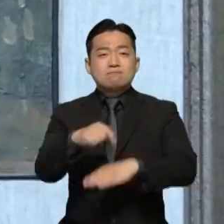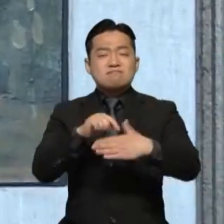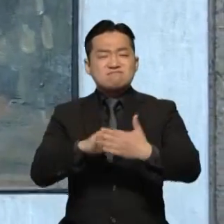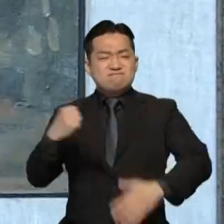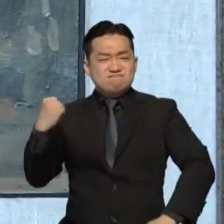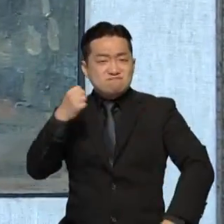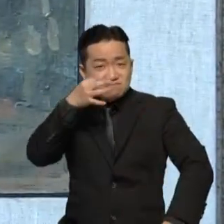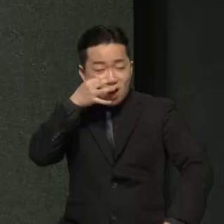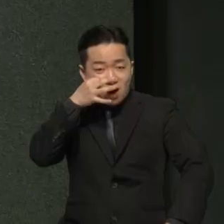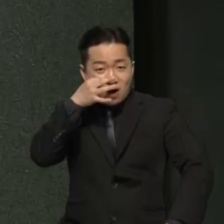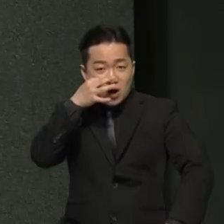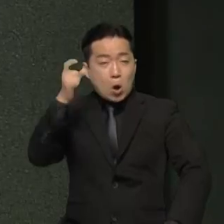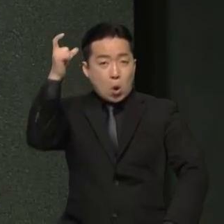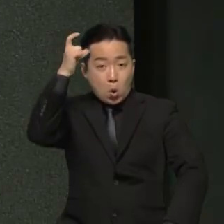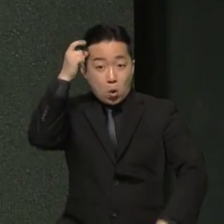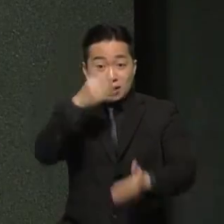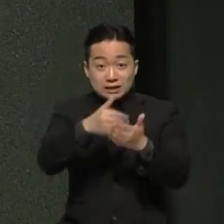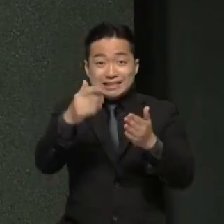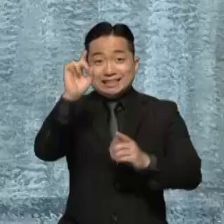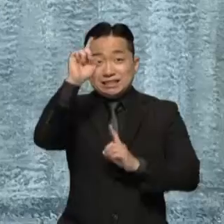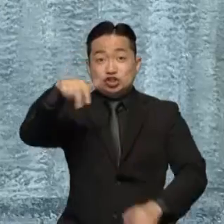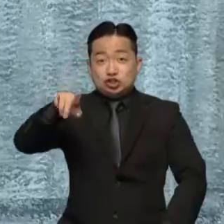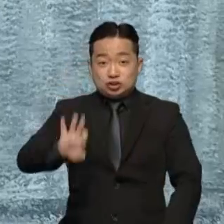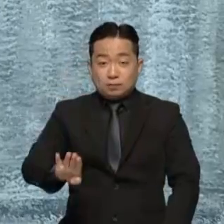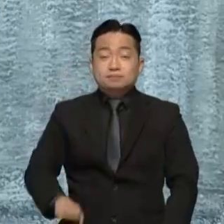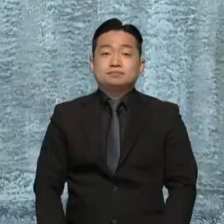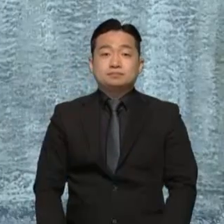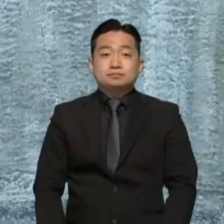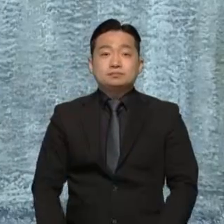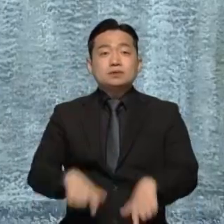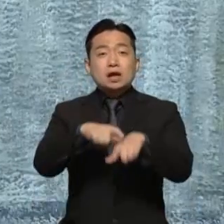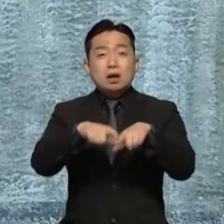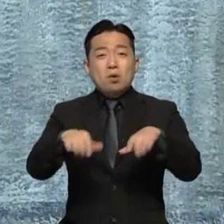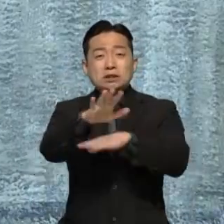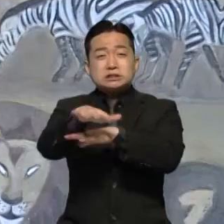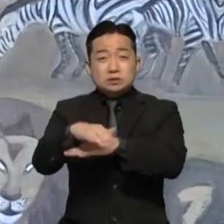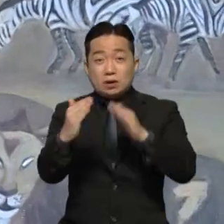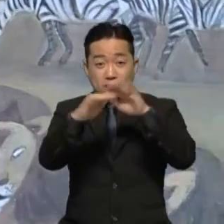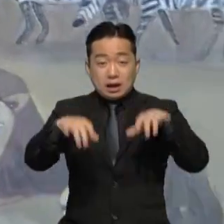의지가 돋보이는 황소의 이중섭, 소박하고 푸근한 서민적 감성의 박수근, 아프리카